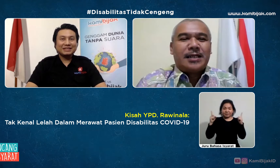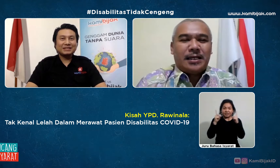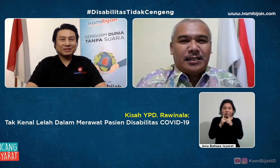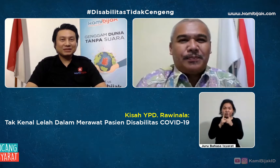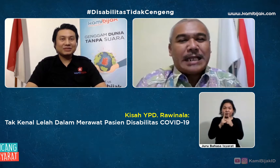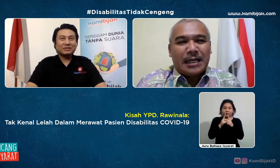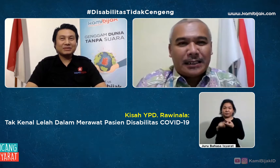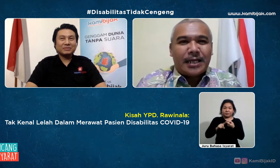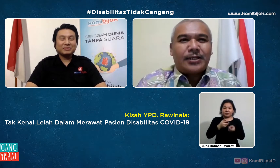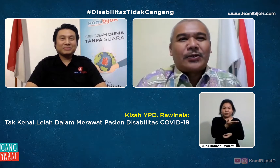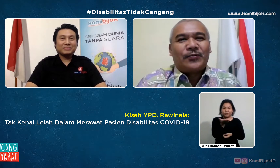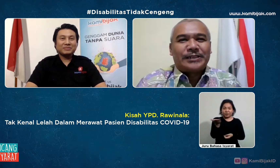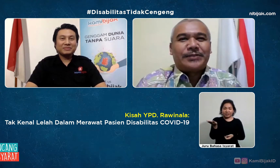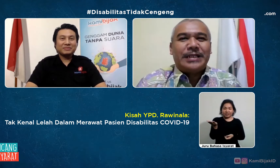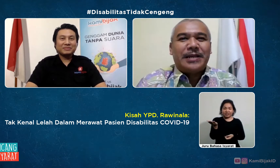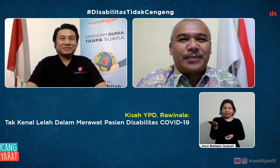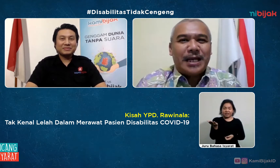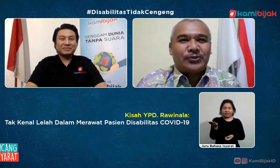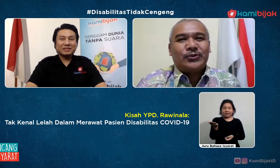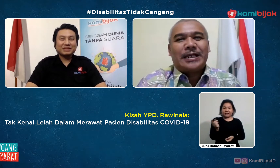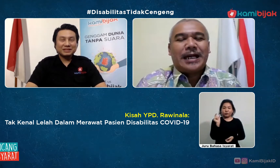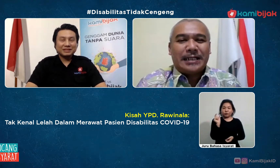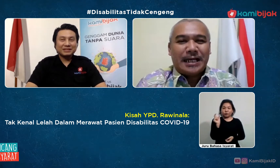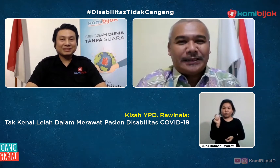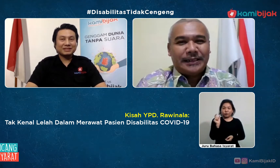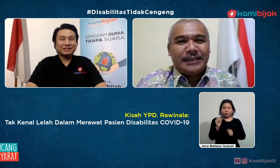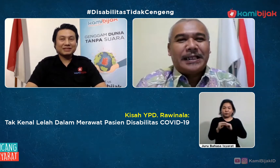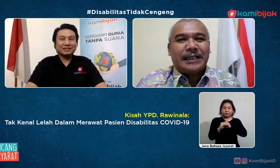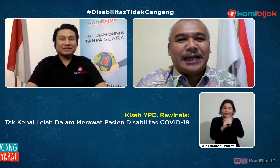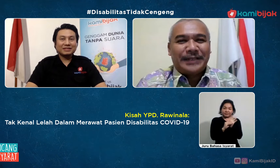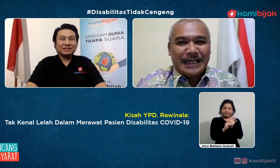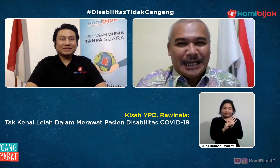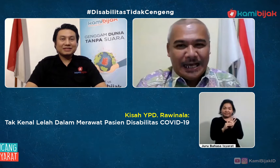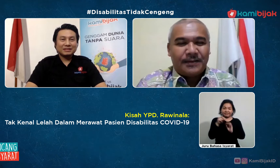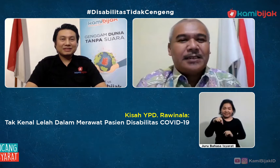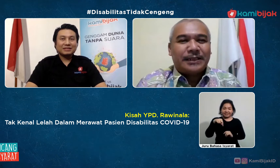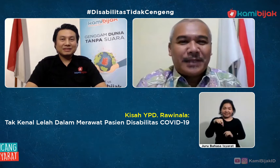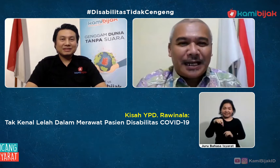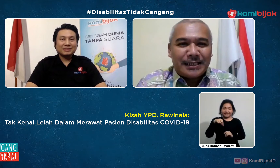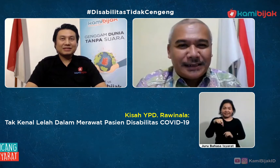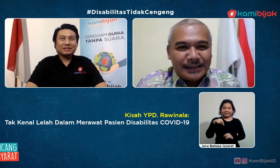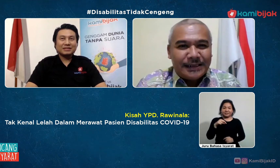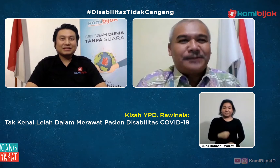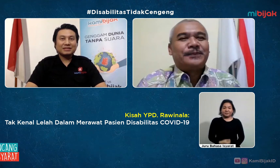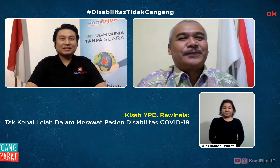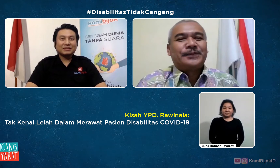tentang penanganan covid 19 untuk anak-anak di rawinala. Terima kasih.